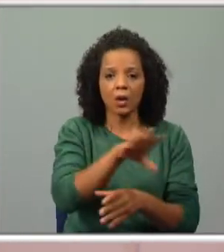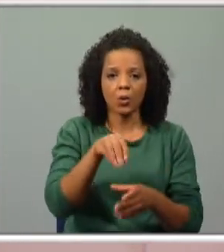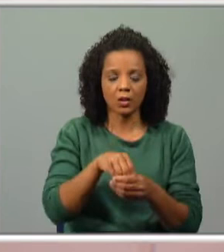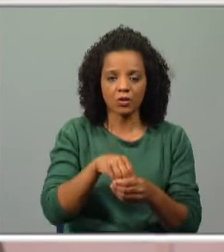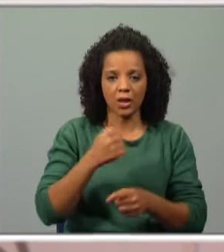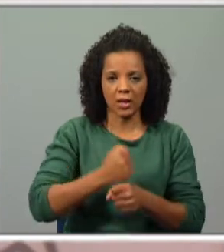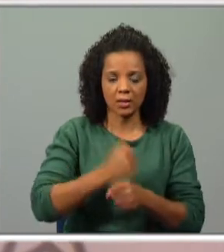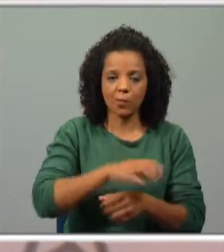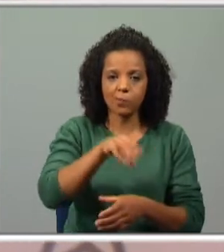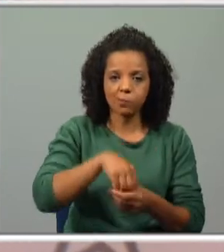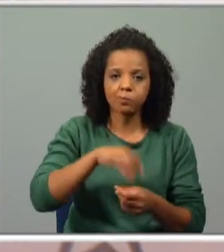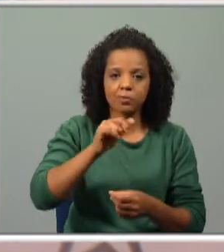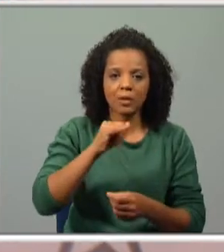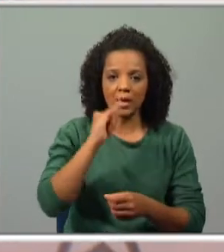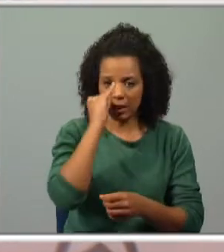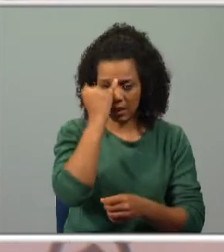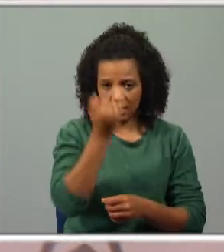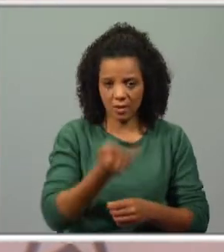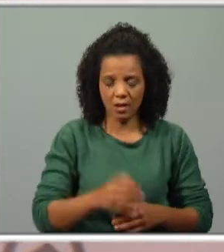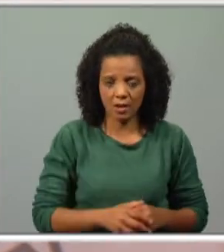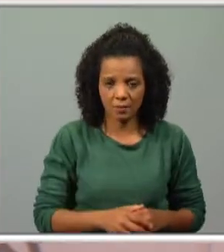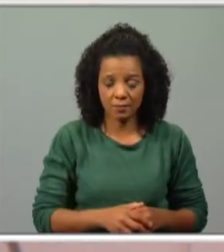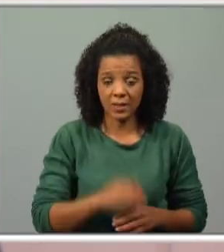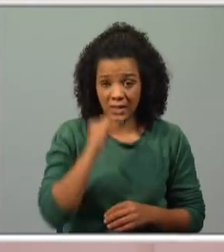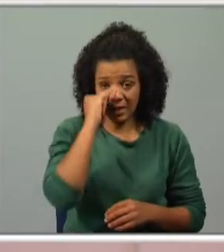ação passa-se na Índia passa-se na Índia com a sociedade 行動發生在印度與社會一起發生在印度